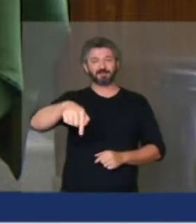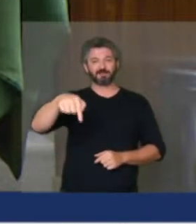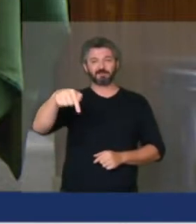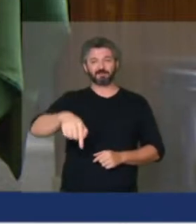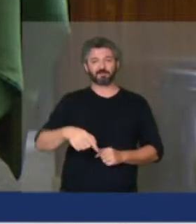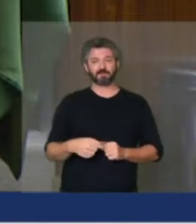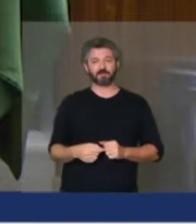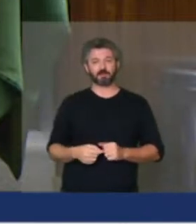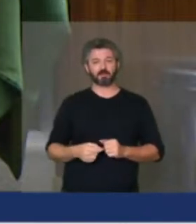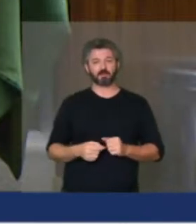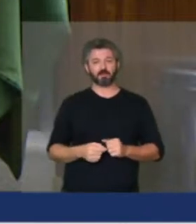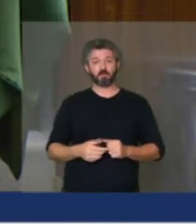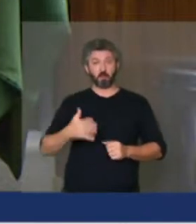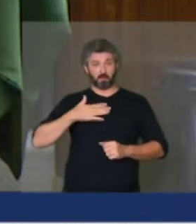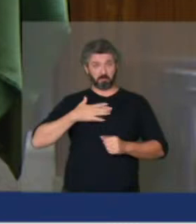LIBEROU MAS O MEU VOTO É FAVORÁVEL, O COMPARECIMENTO